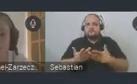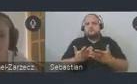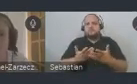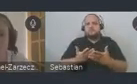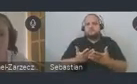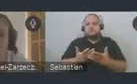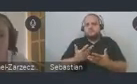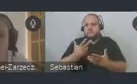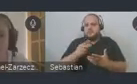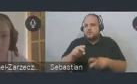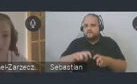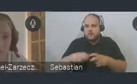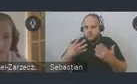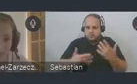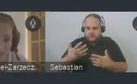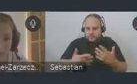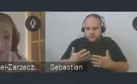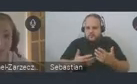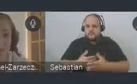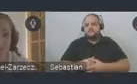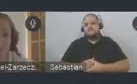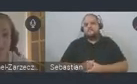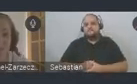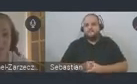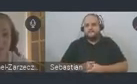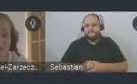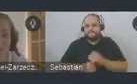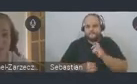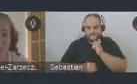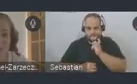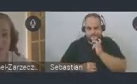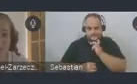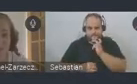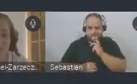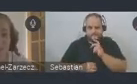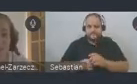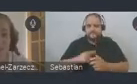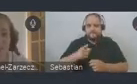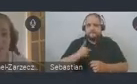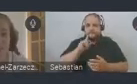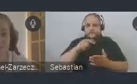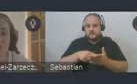co nam technologia i Internet w tym momencie daje, więc takie wykluczenie motywacyjne